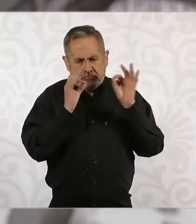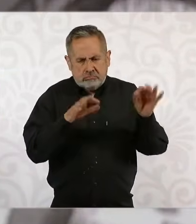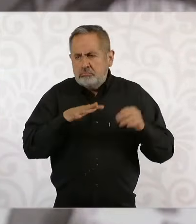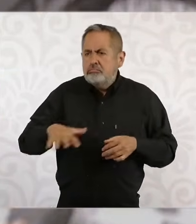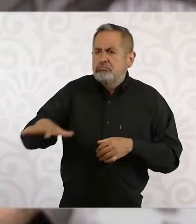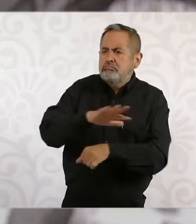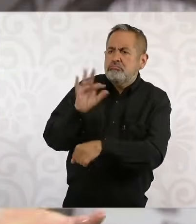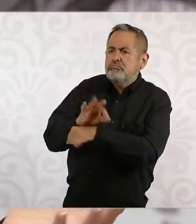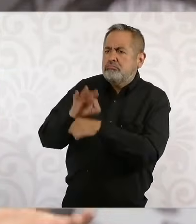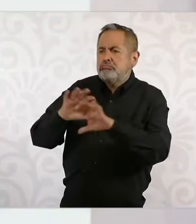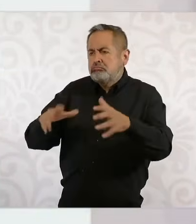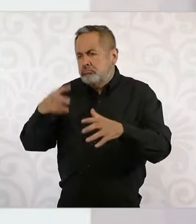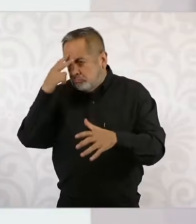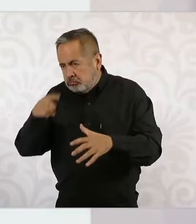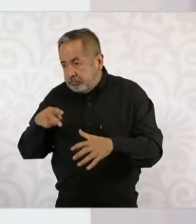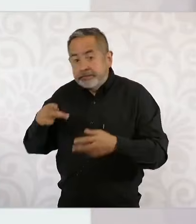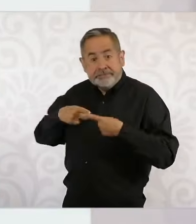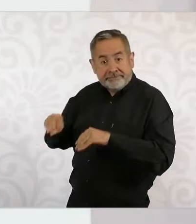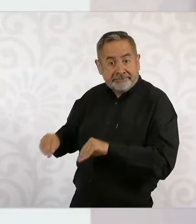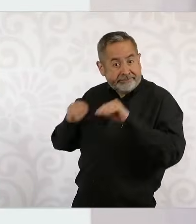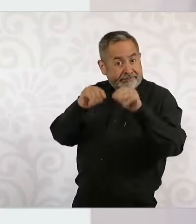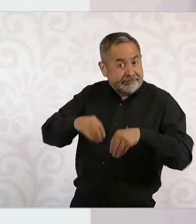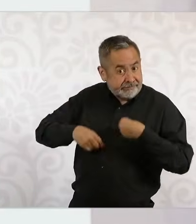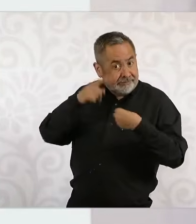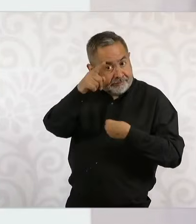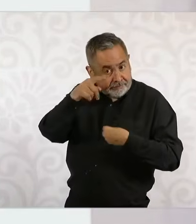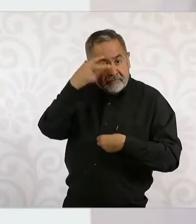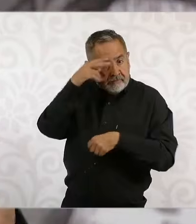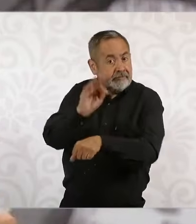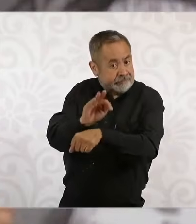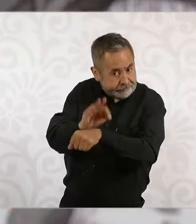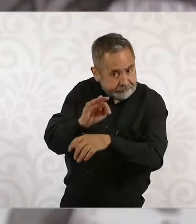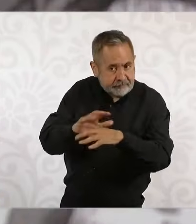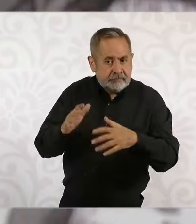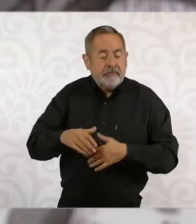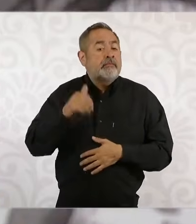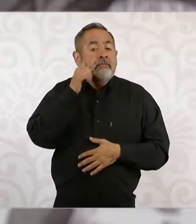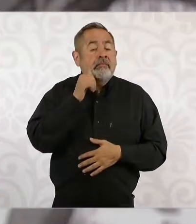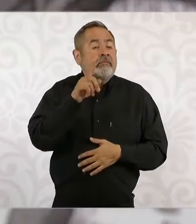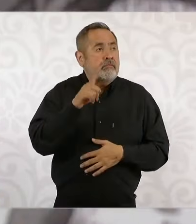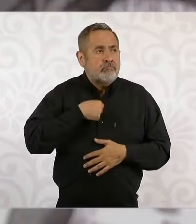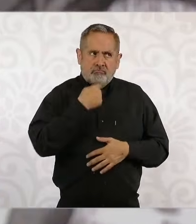que viven allá y por el bien de la relación de ambos países, siempre diciendo lo que pensamos,